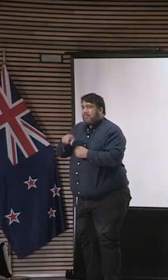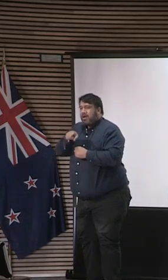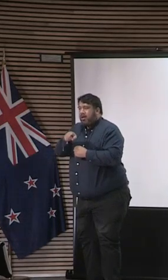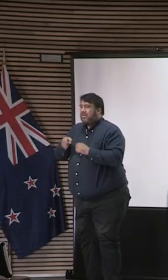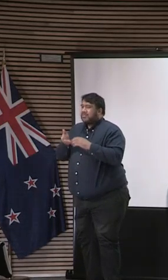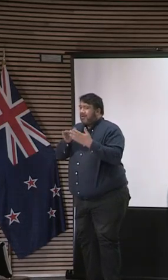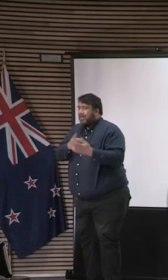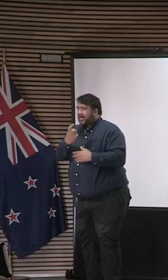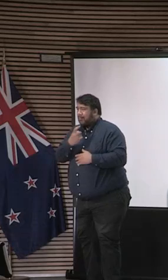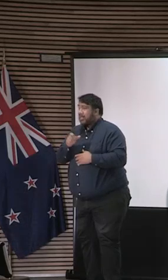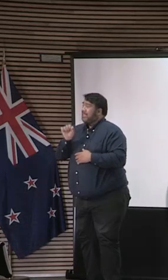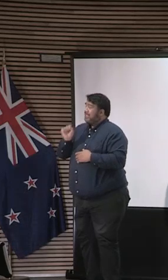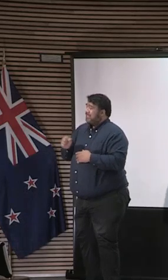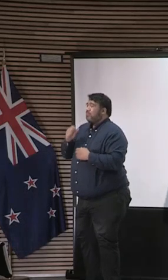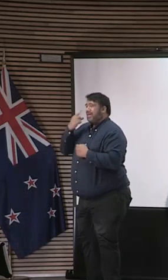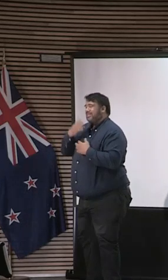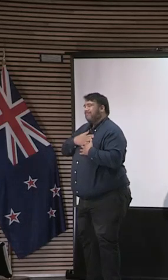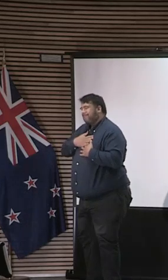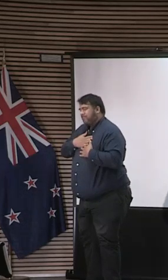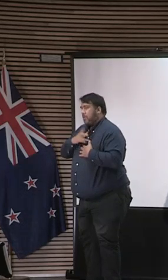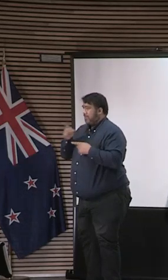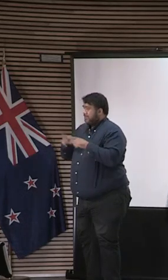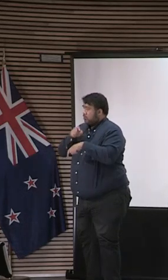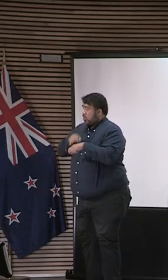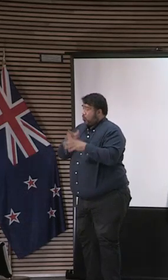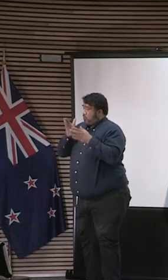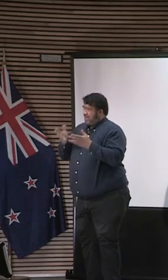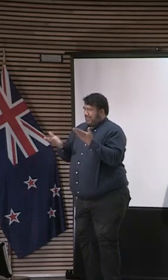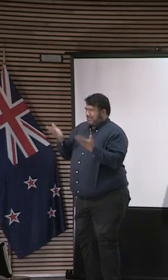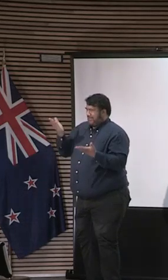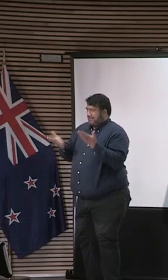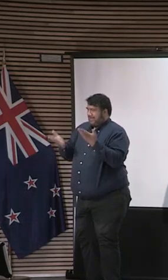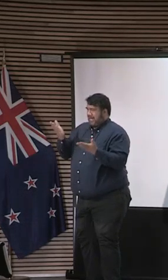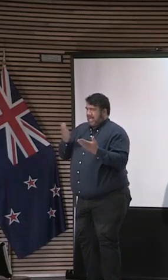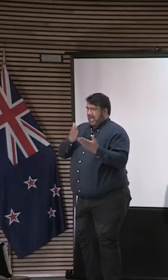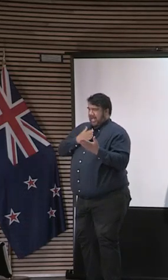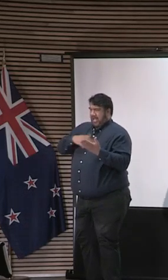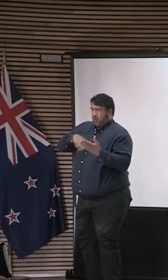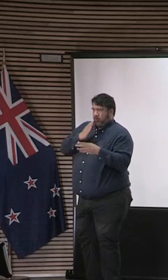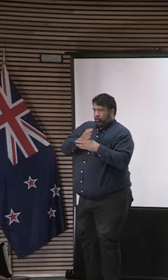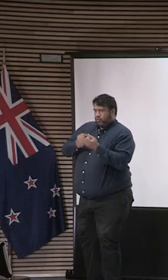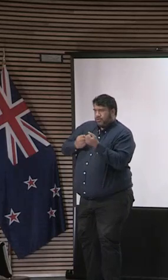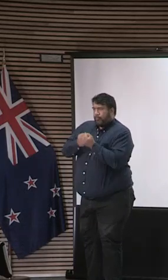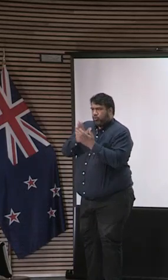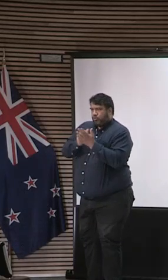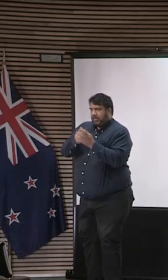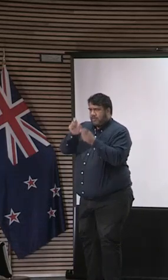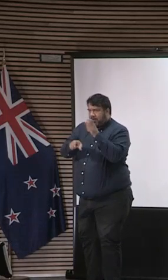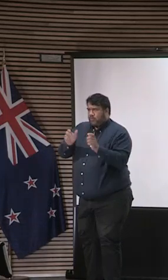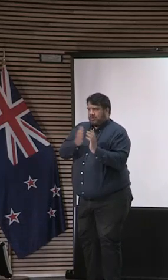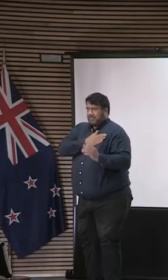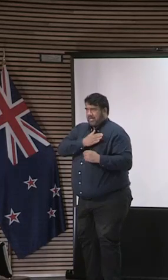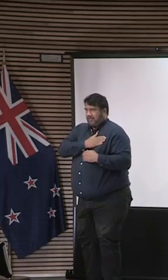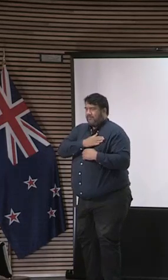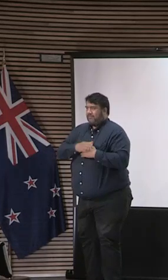tenei wa, he waahi okotahi ka